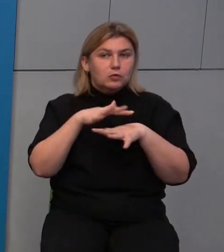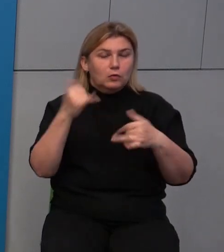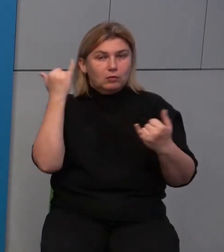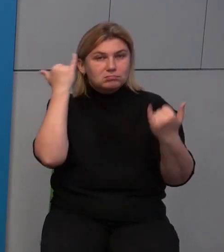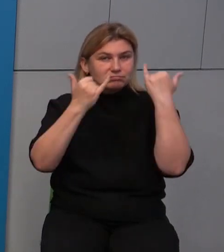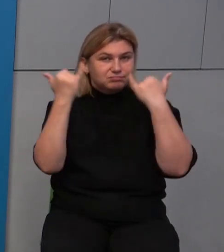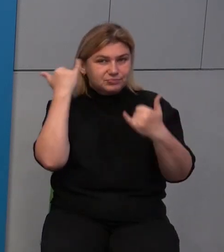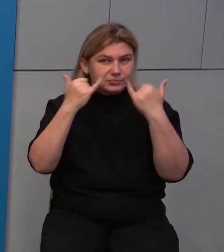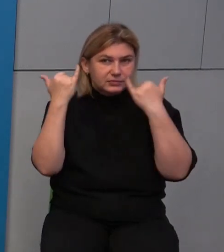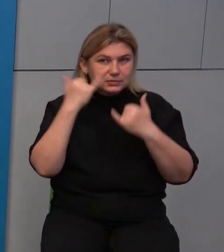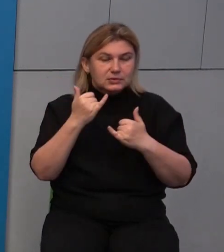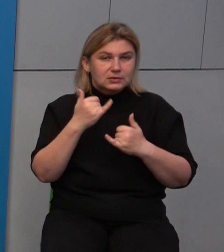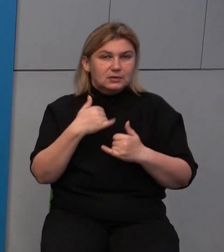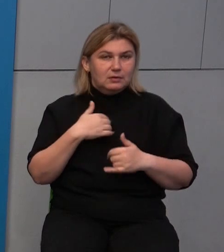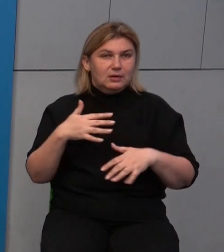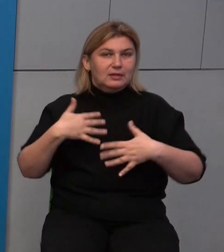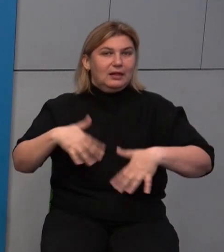To bardzo irytowało ówczesnych naukowców.